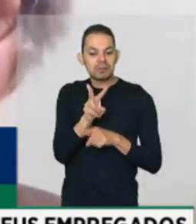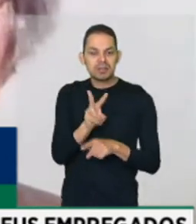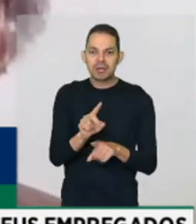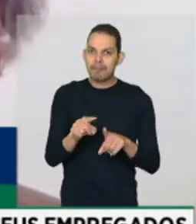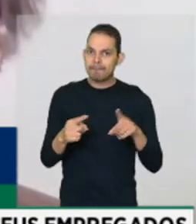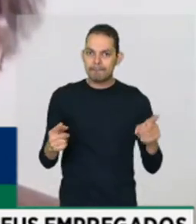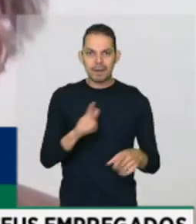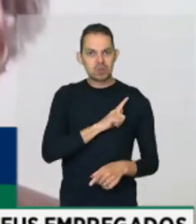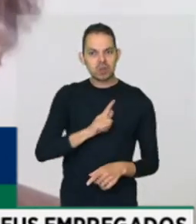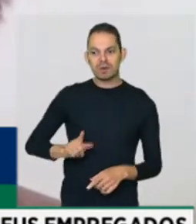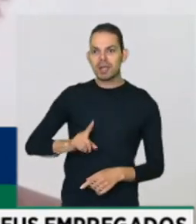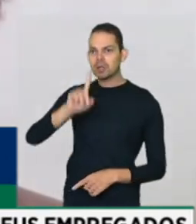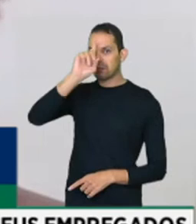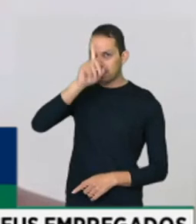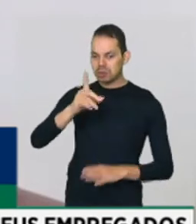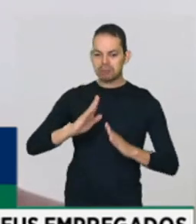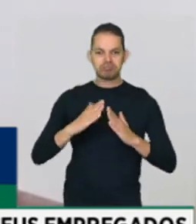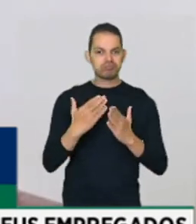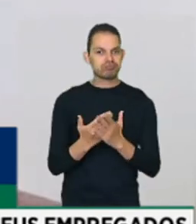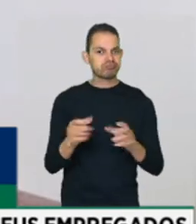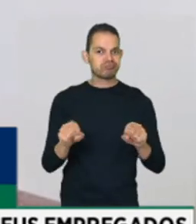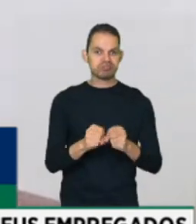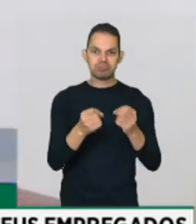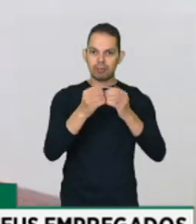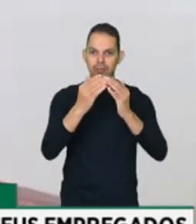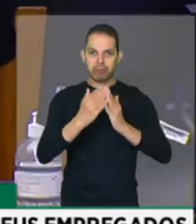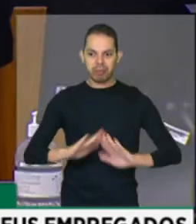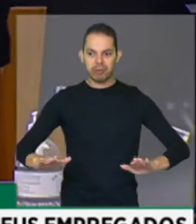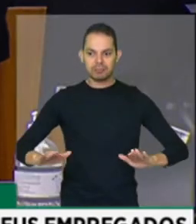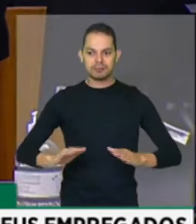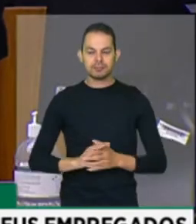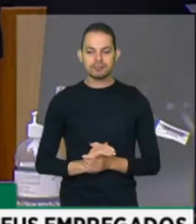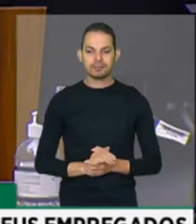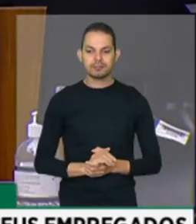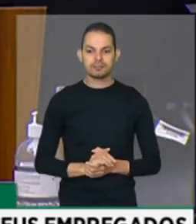DETERMINAÇÃO DE DERRUBAR A ESCOLA E DERRUBAR AS CASAS. [PRESIDENTE]: DEPUTADA É RICA, O PRESIDENTE ARTHUR LIRA